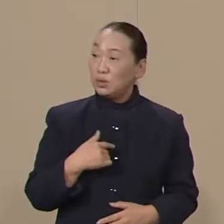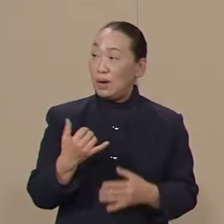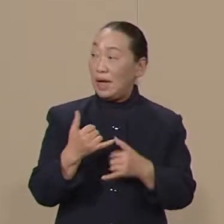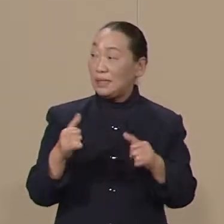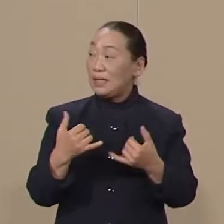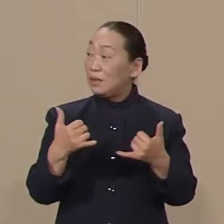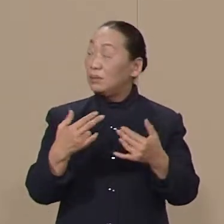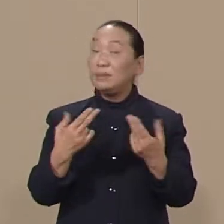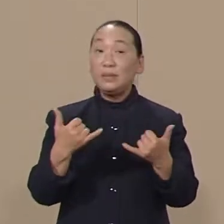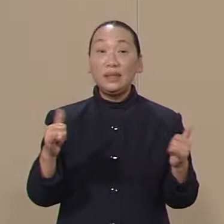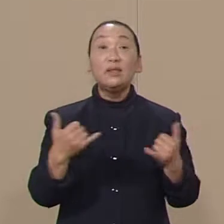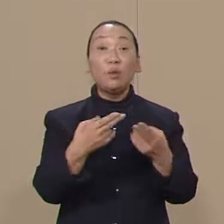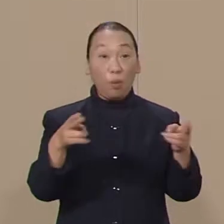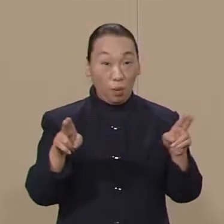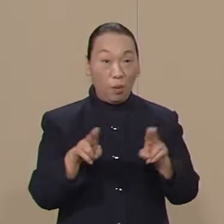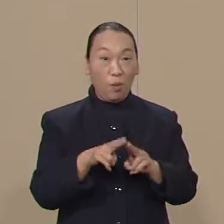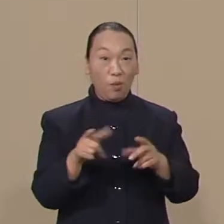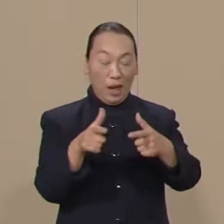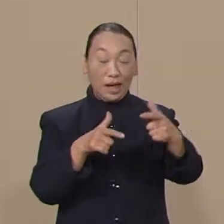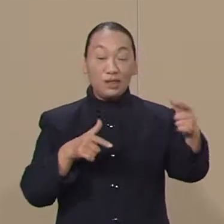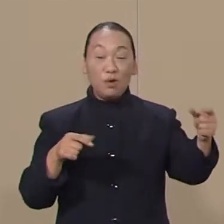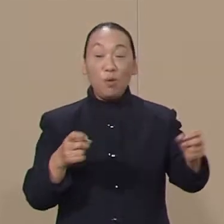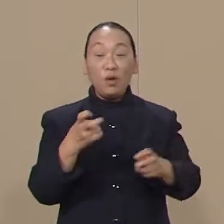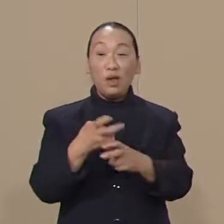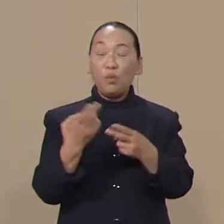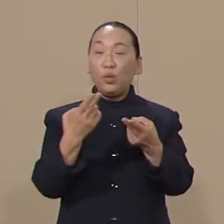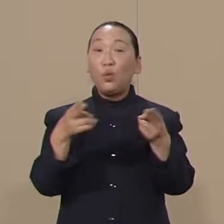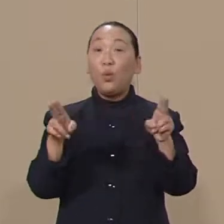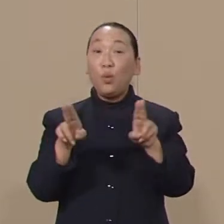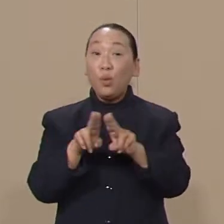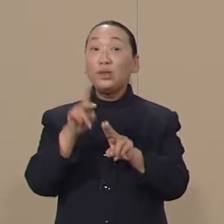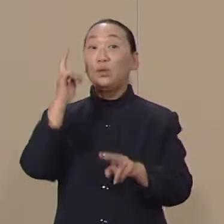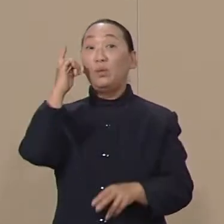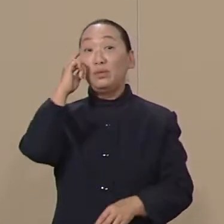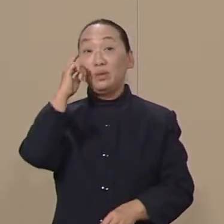日本憲法党だという ふうに思ってるんですね 福：ありがとうございます。